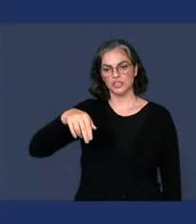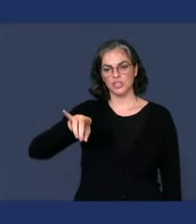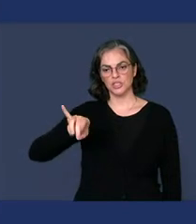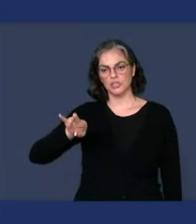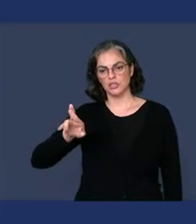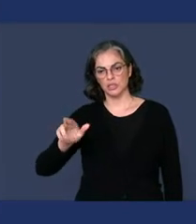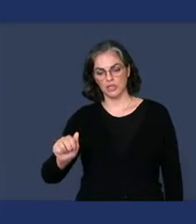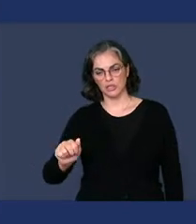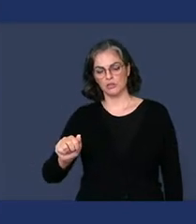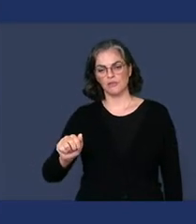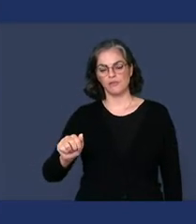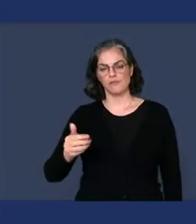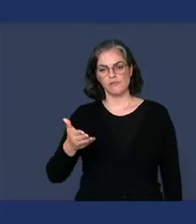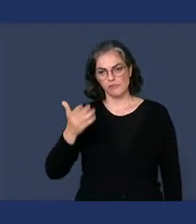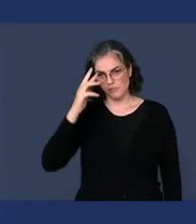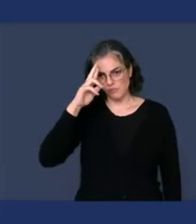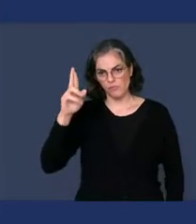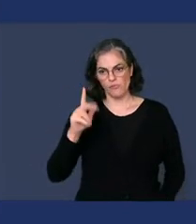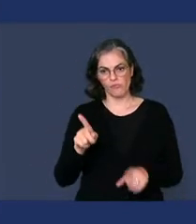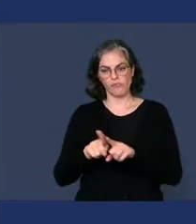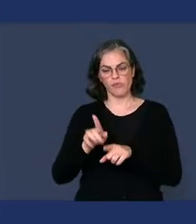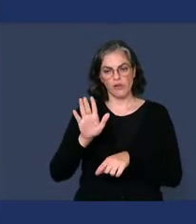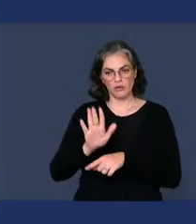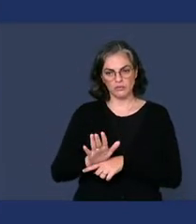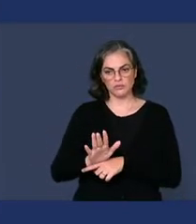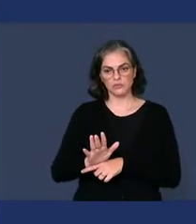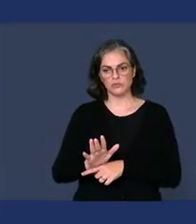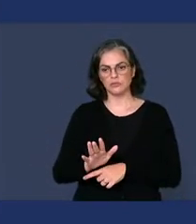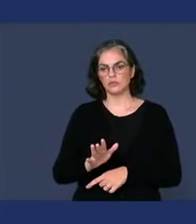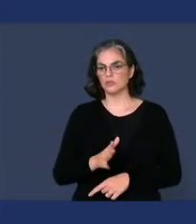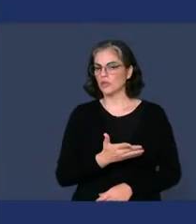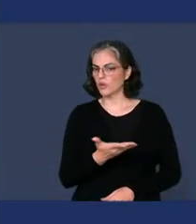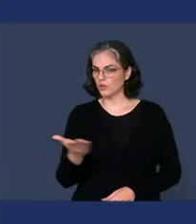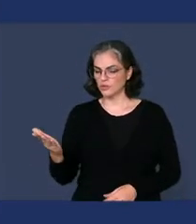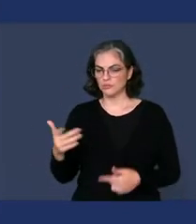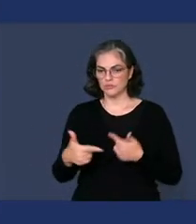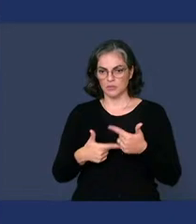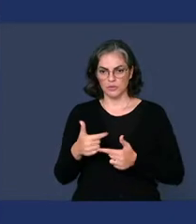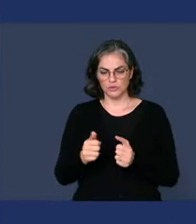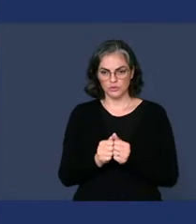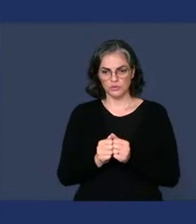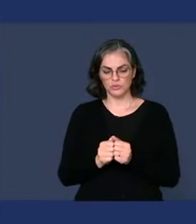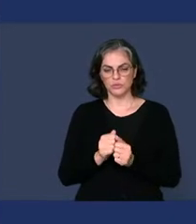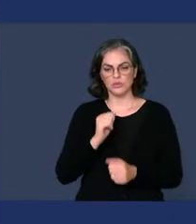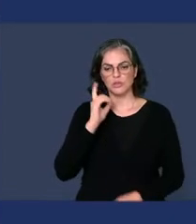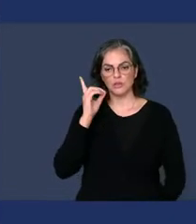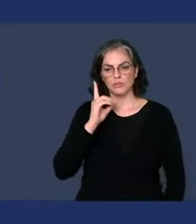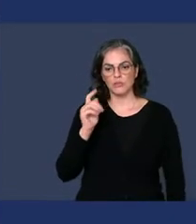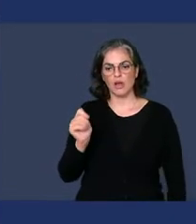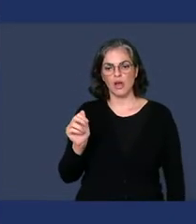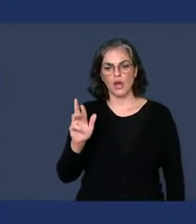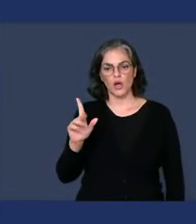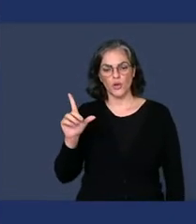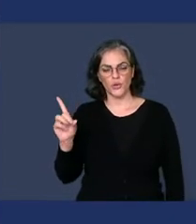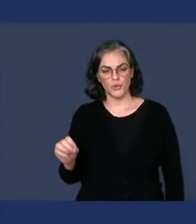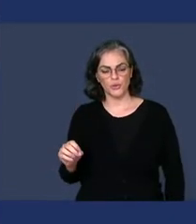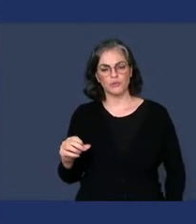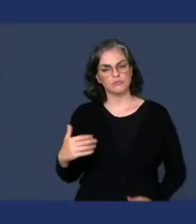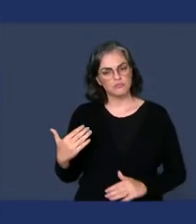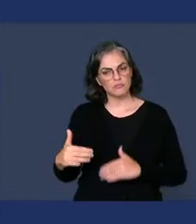BRASILEIRA. CELSO SABINO, A DEPUTADA JANDIRA E VOSSA EXCELÊNCIA QUE COOPEROU NO SENTIDO E DEMAIS DEPUTADOS QUE TRABALHAM, EU QUERIA, DEPUTADO AROLDO, DE TAL MANEIRA QUE FOI